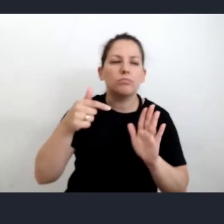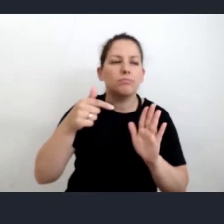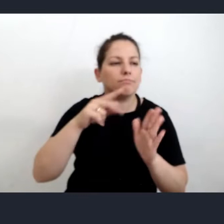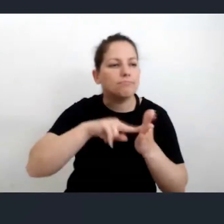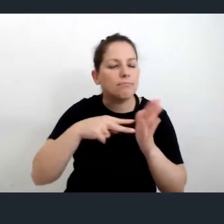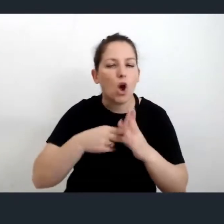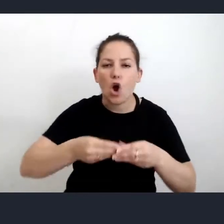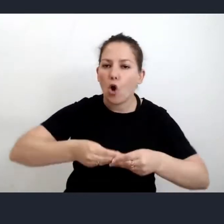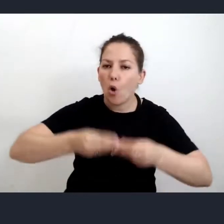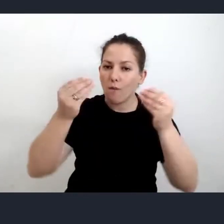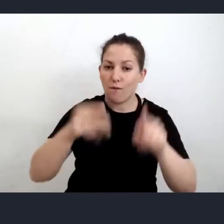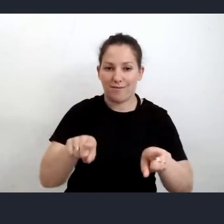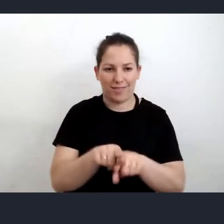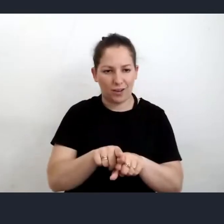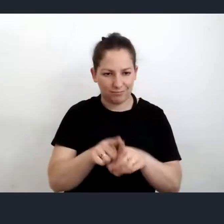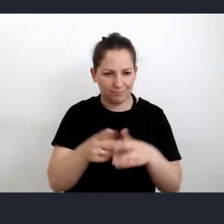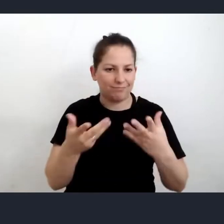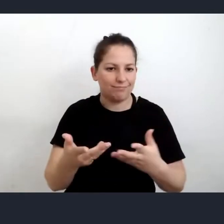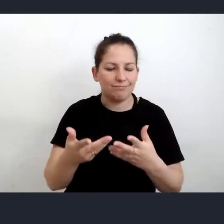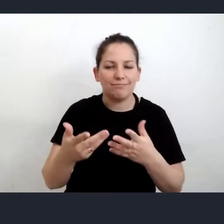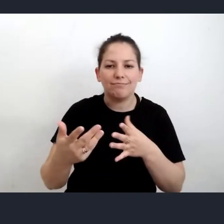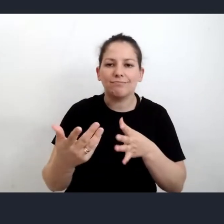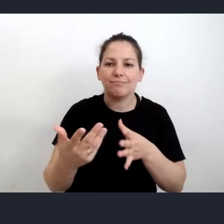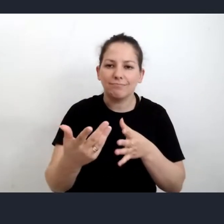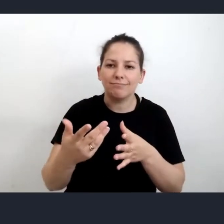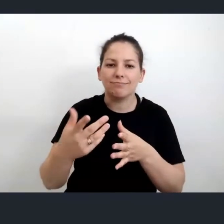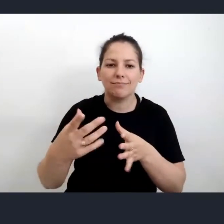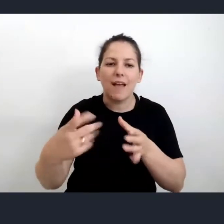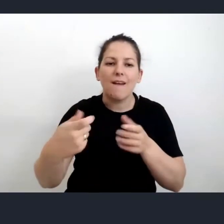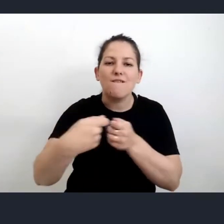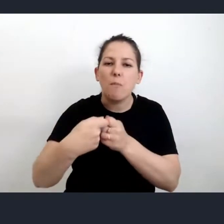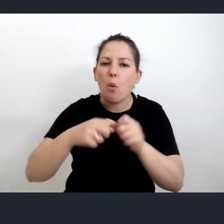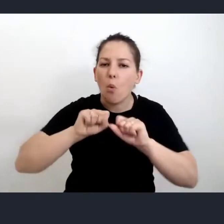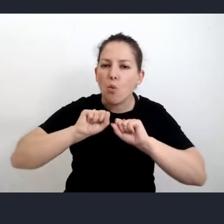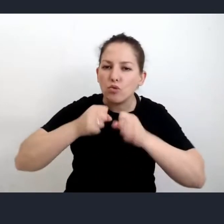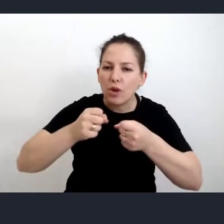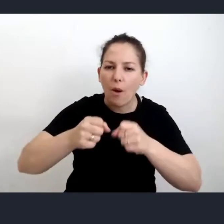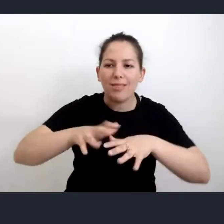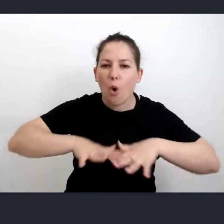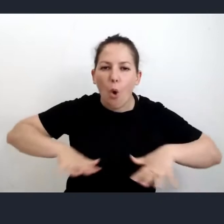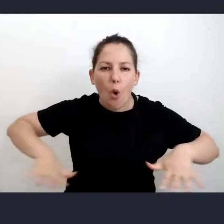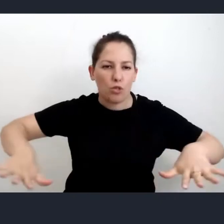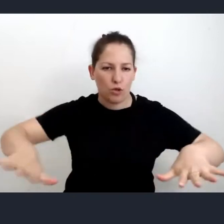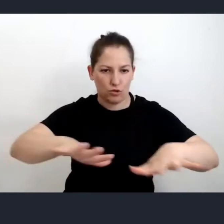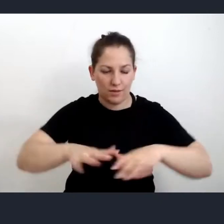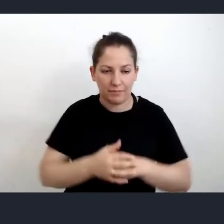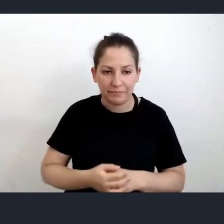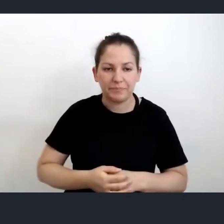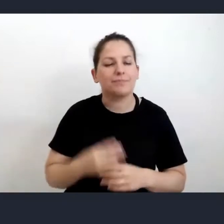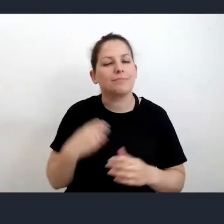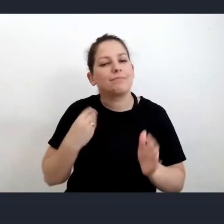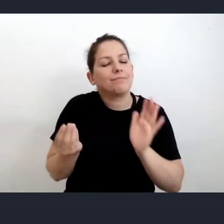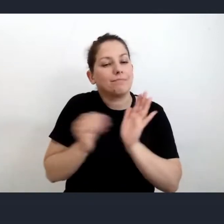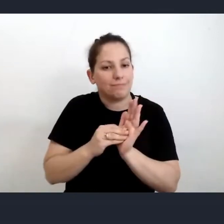także w jakiejś formie współdziałania z otoczeniem. Tu na marginesie chcę powiedzieć,